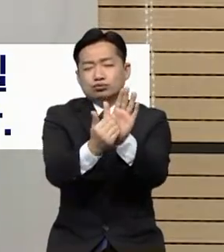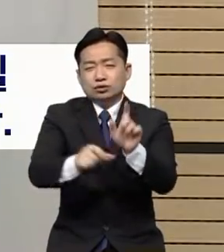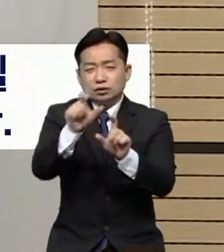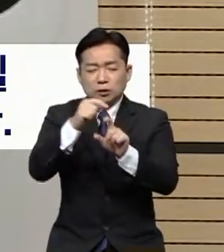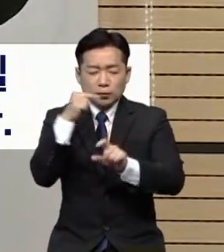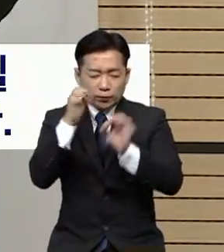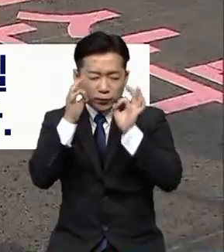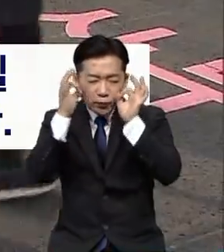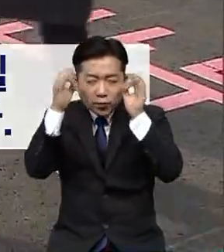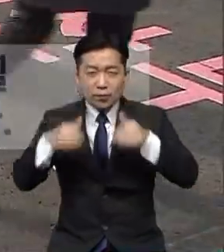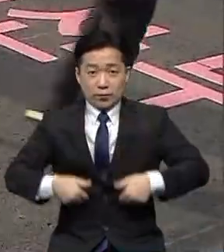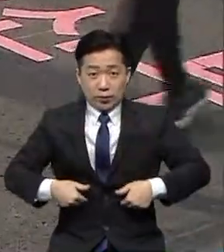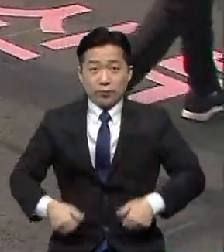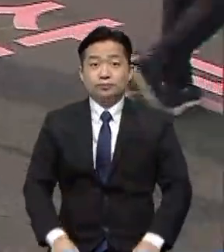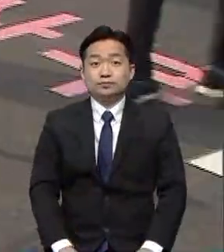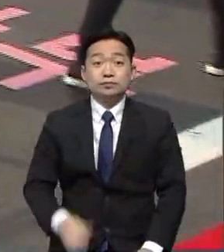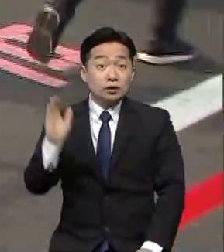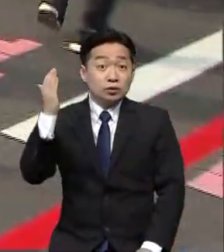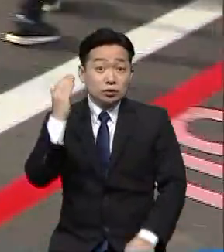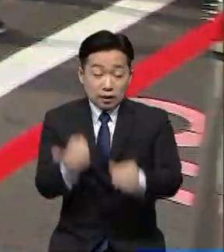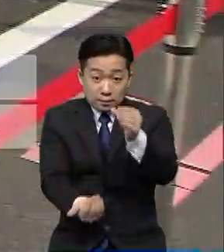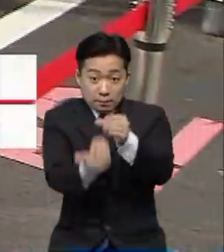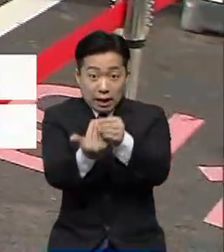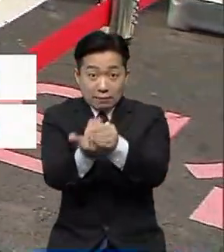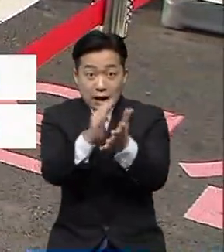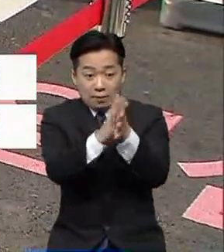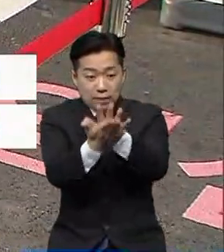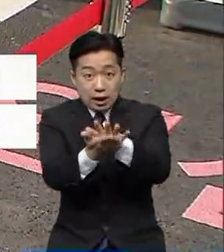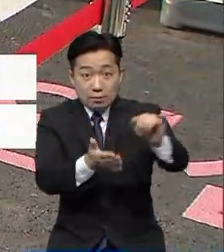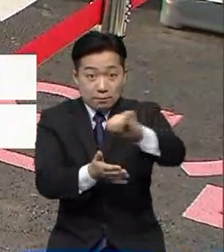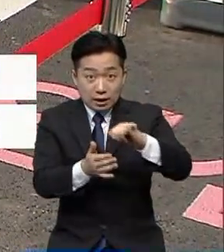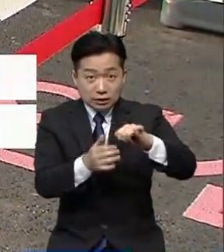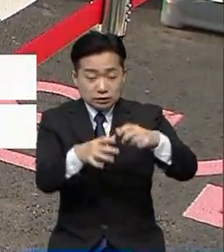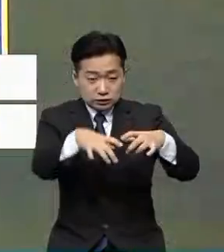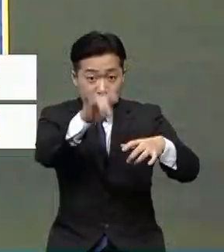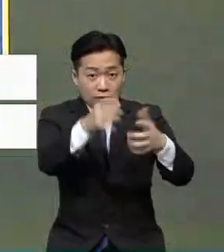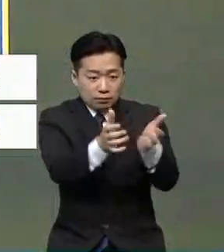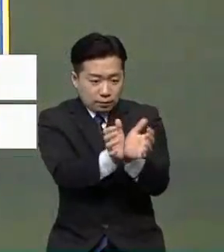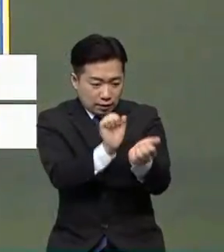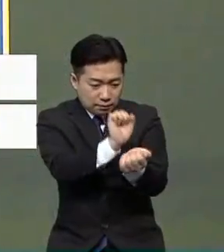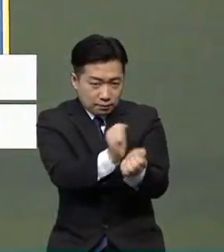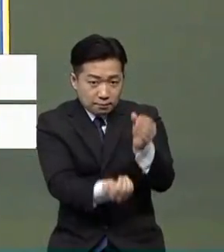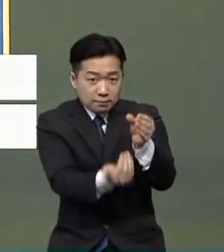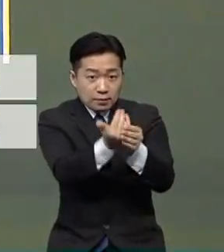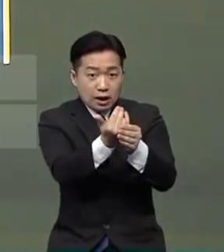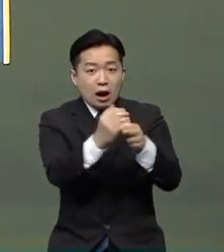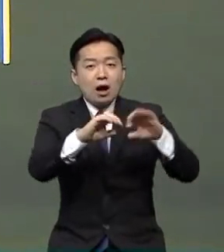(기자) 최근 발생한 변이 바이러스 첫 집단 감염과는 관계없는 별개의 사례로